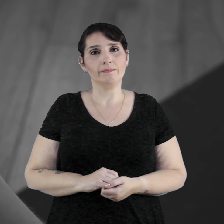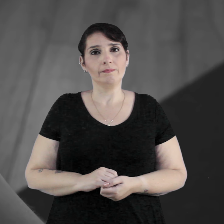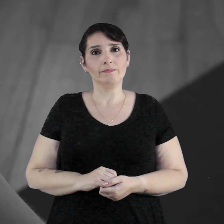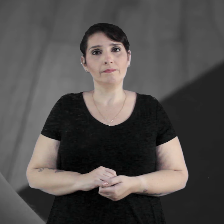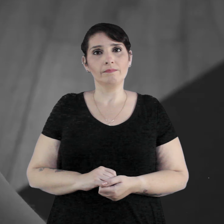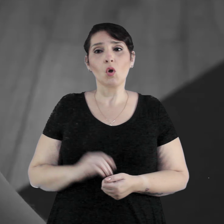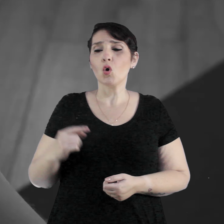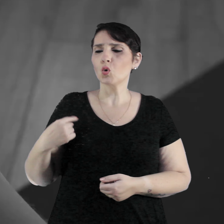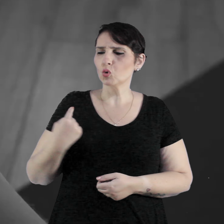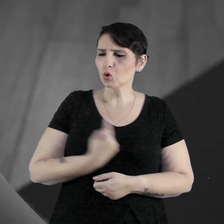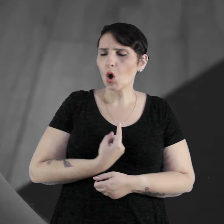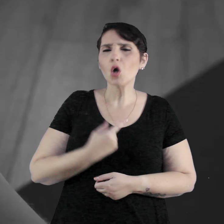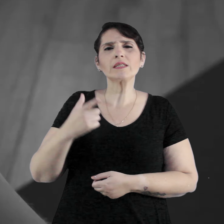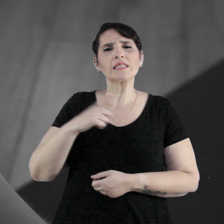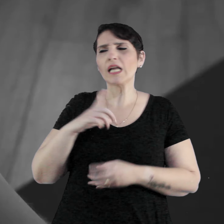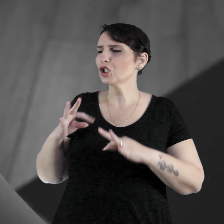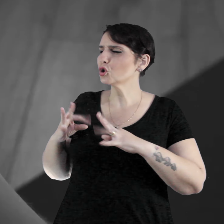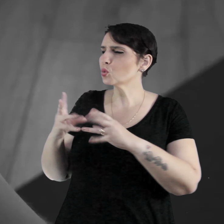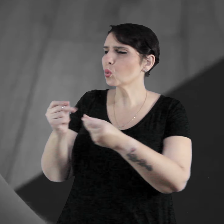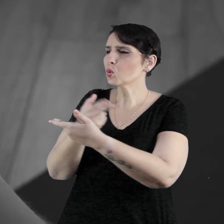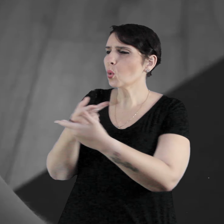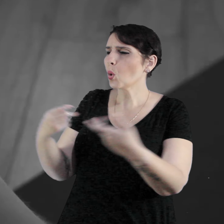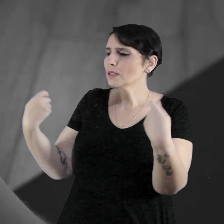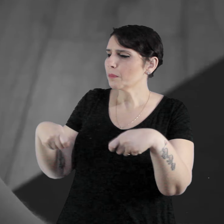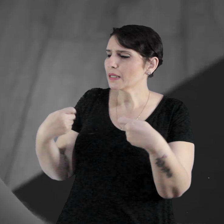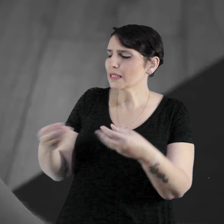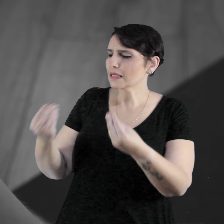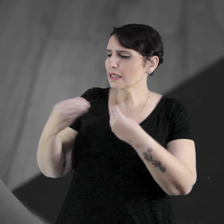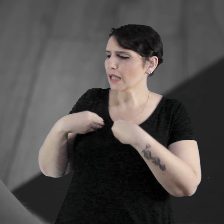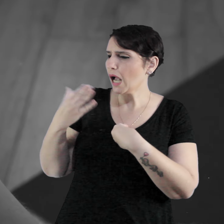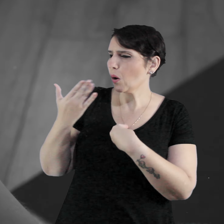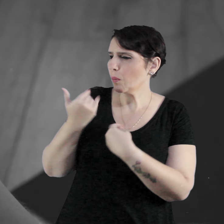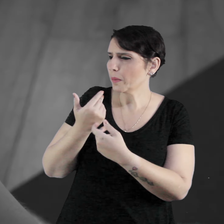Temos todo o alimento e cura que precisamos aqui no momento presente.